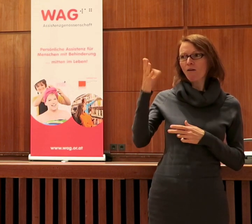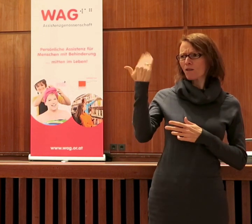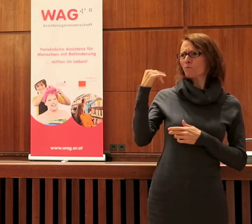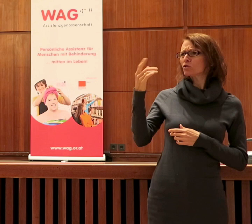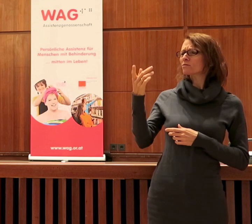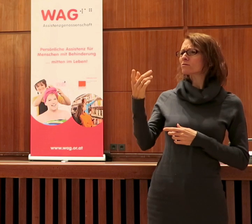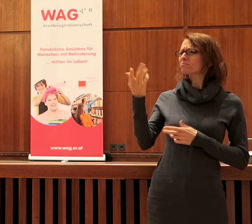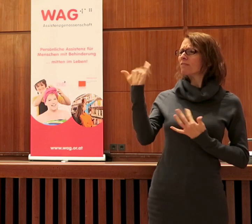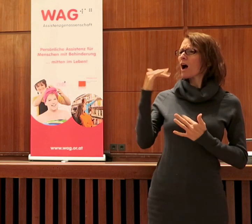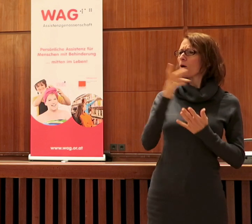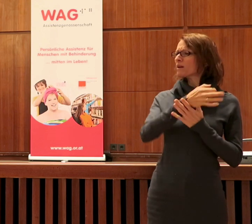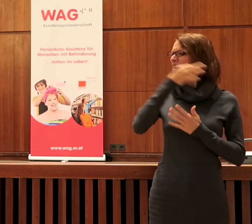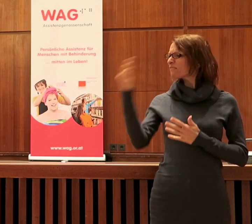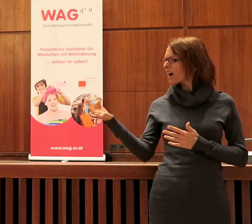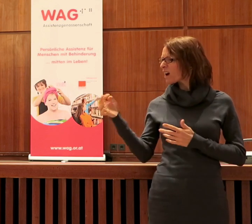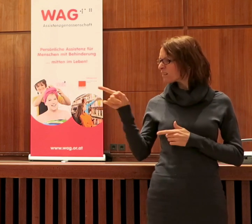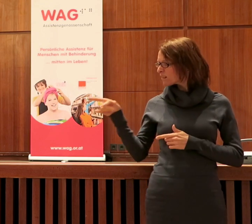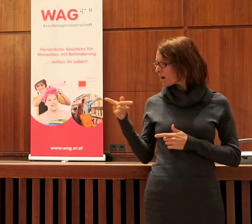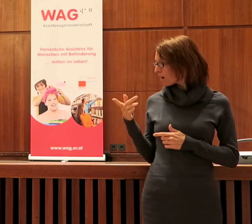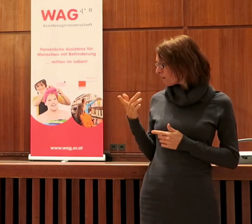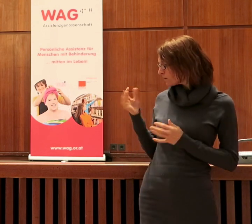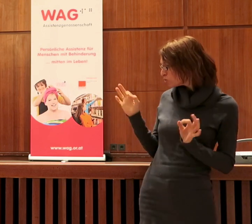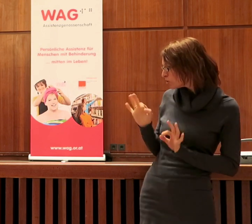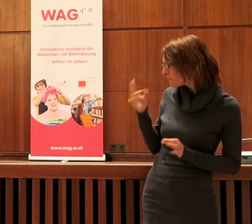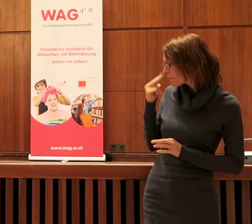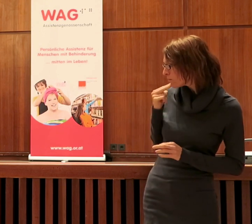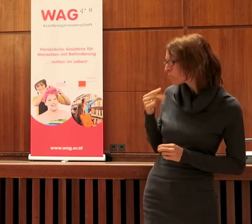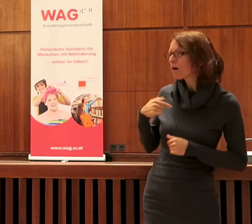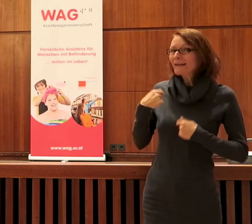Stevie Wonder hat darauf gesagt: Es könnte viel schlimmer sein. Ich könnte Schwarz sein.